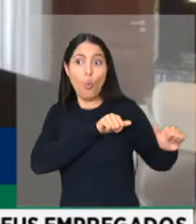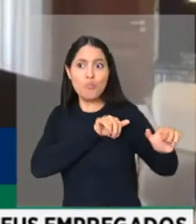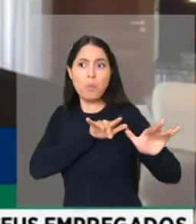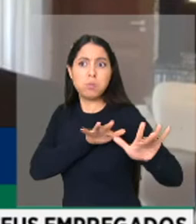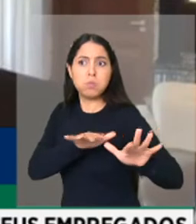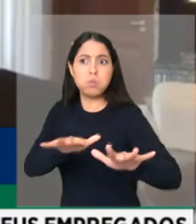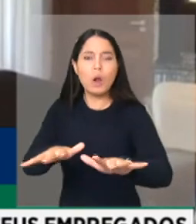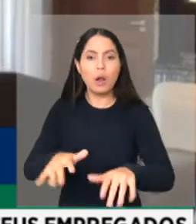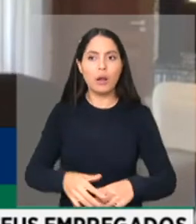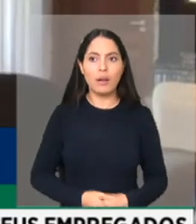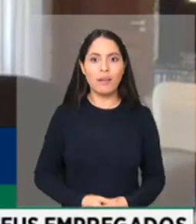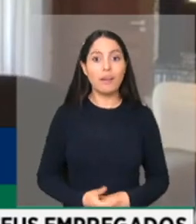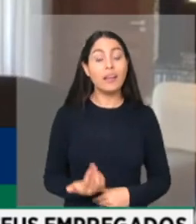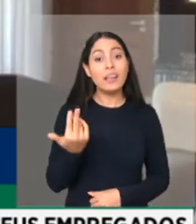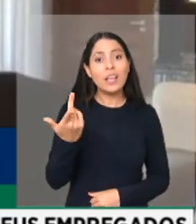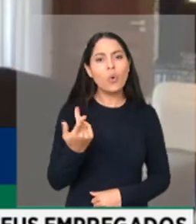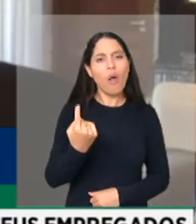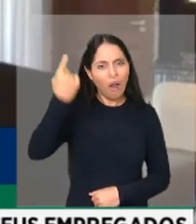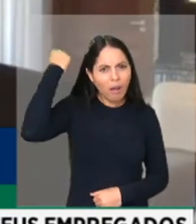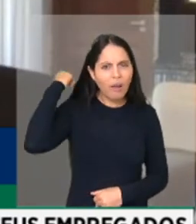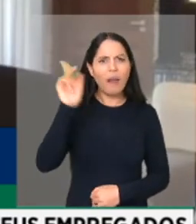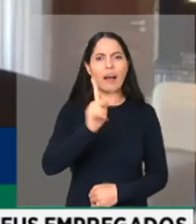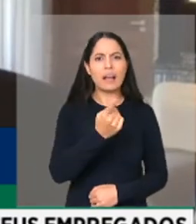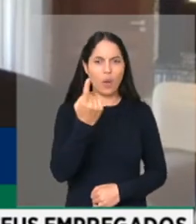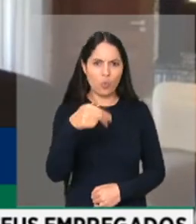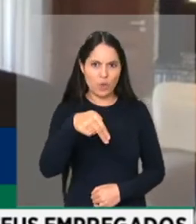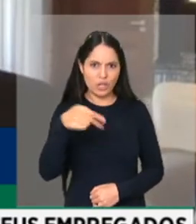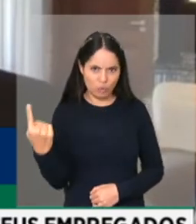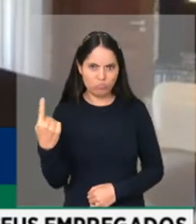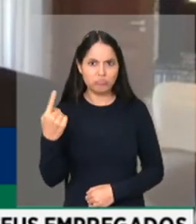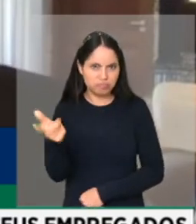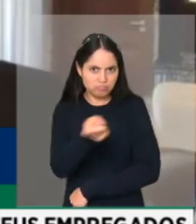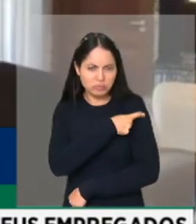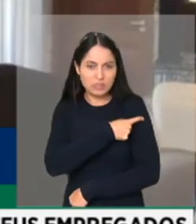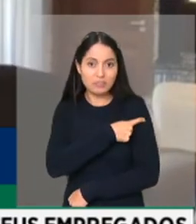RÁ PIDA, COMO ERA A VACINAÇÃO DA H1N1. NÃO TEM VACINA PARA TODO MUNDO. E O QUE ACONTECE? COMO NÃO TEM